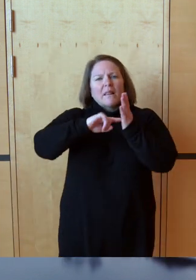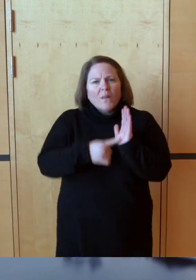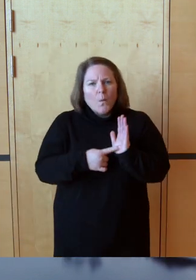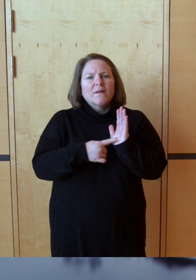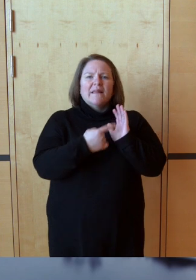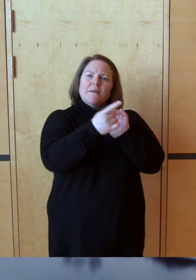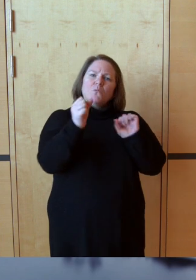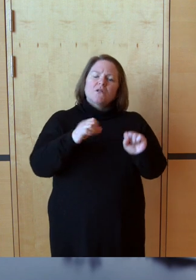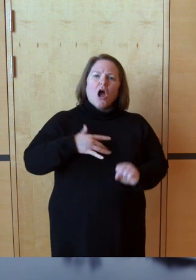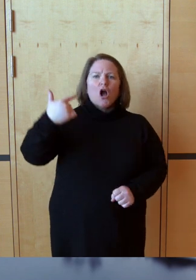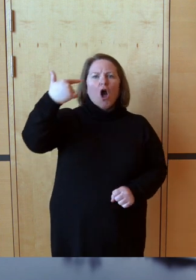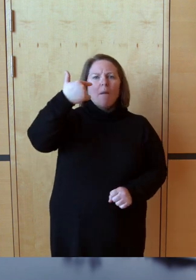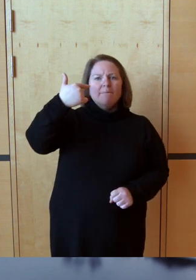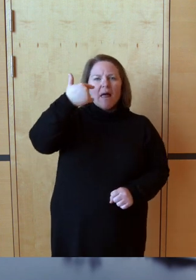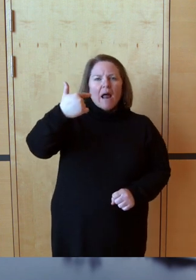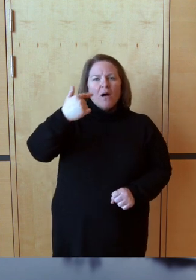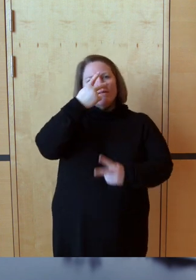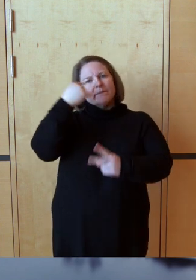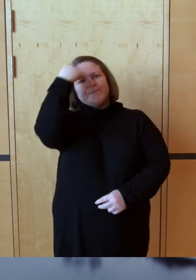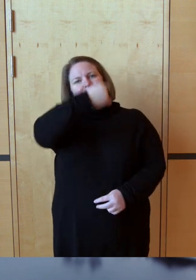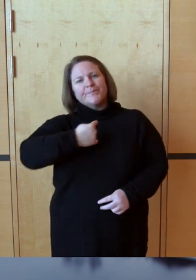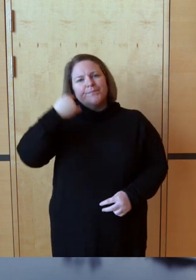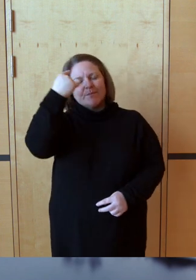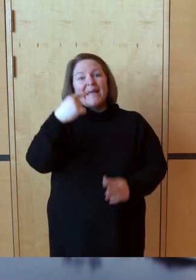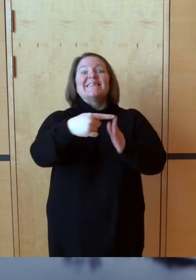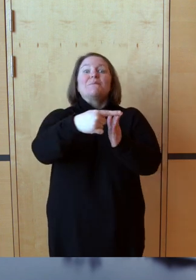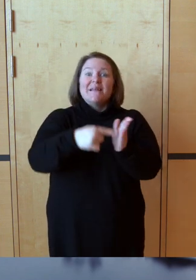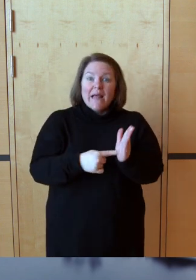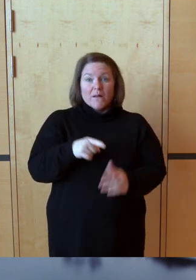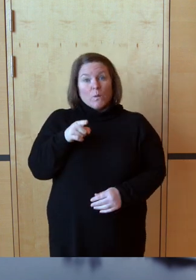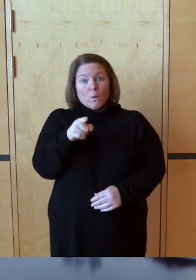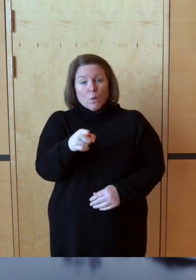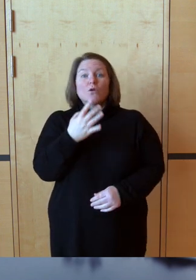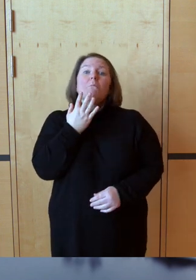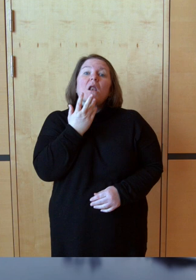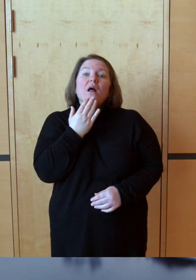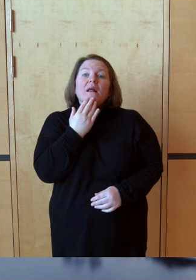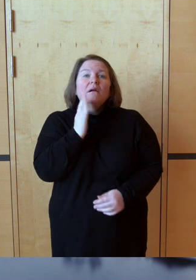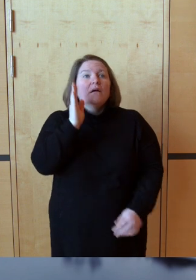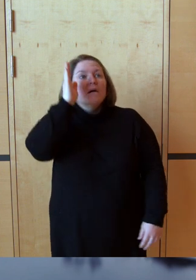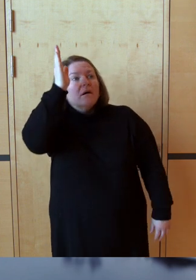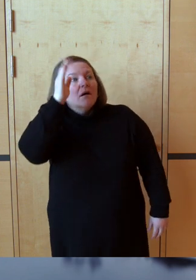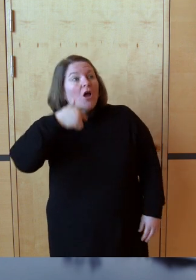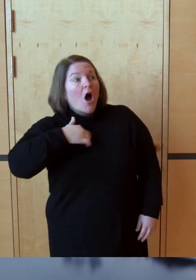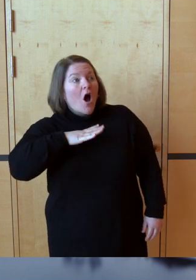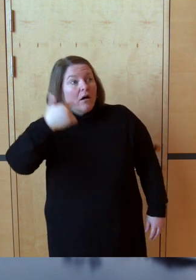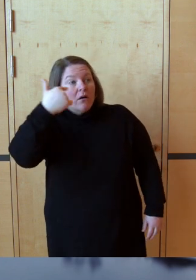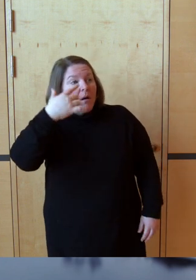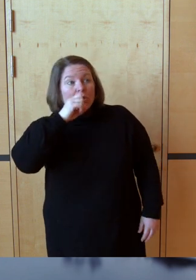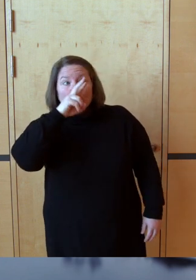Och det var det som gjorde det Nej men vilket märke Vad har jag på men det verkar inte finnas